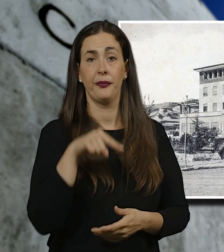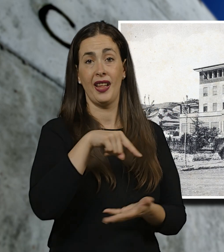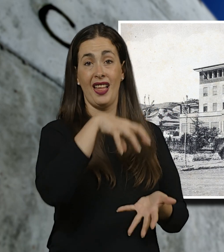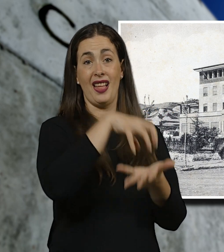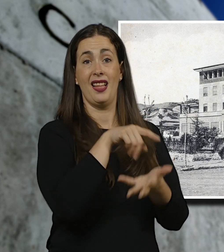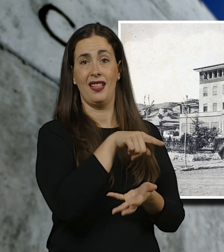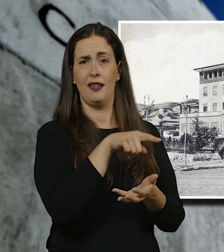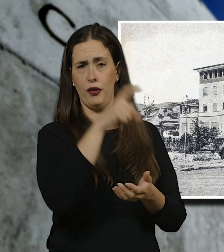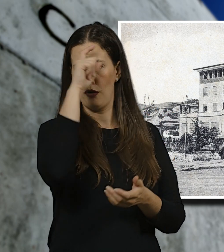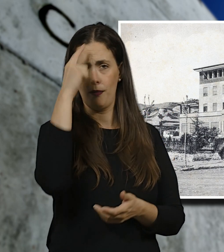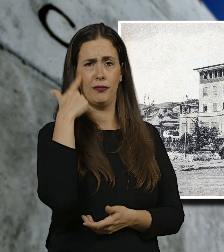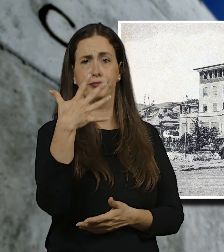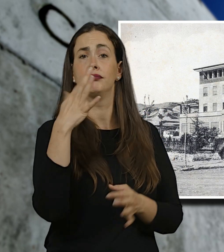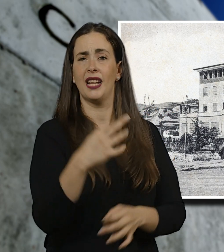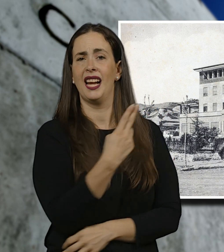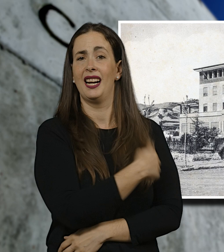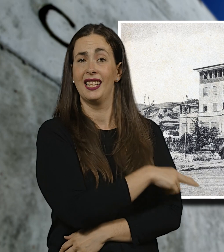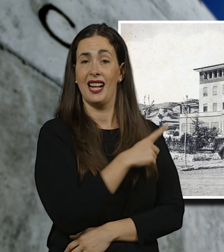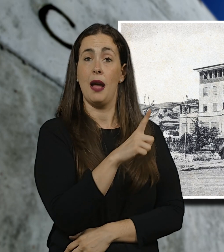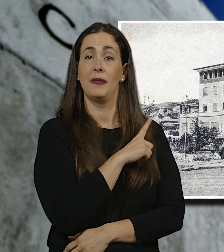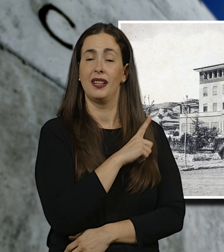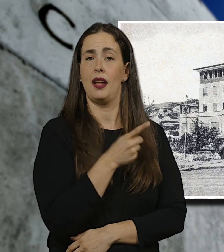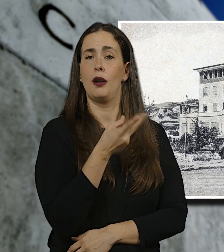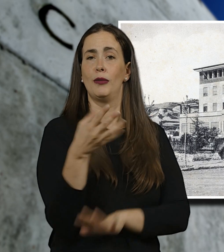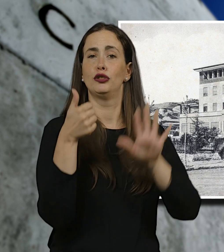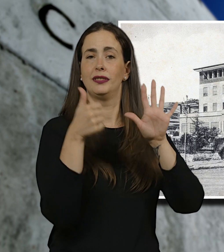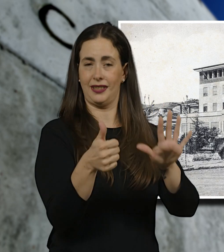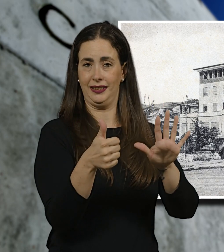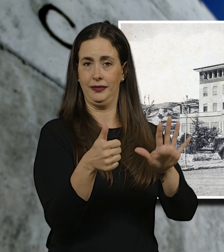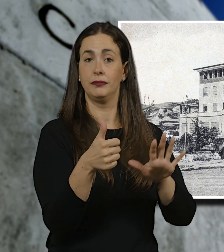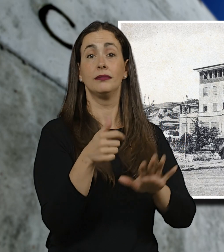Era conegut oficialment amb el nom de Clínica Militar número 6.